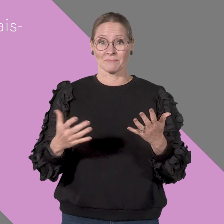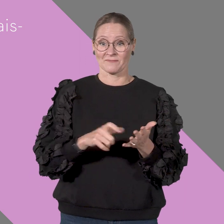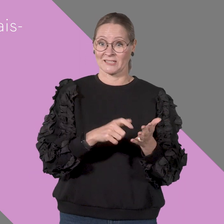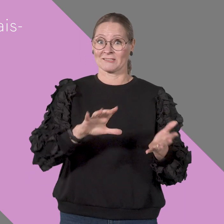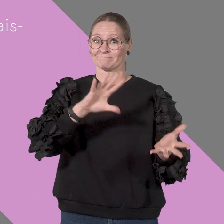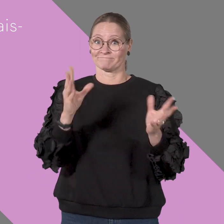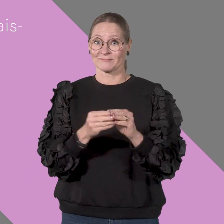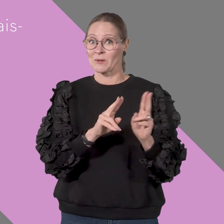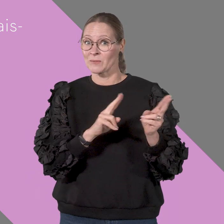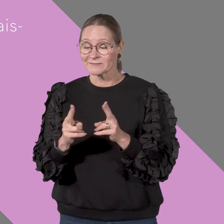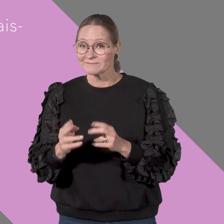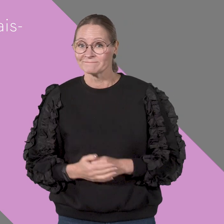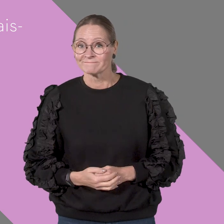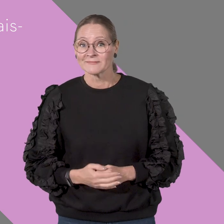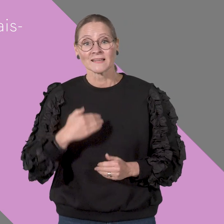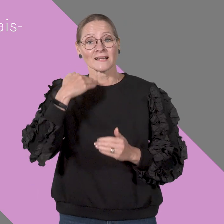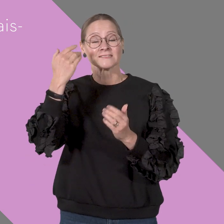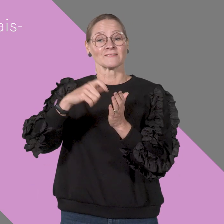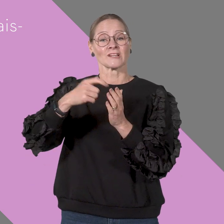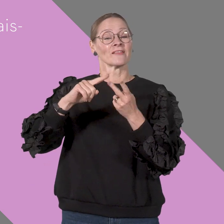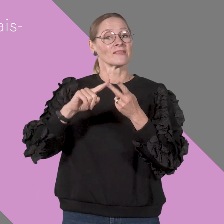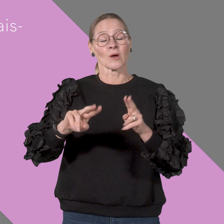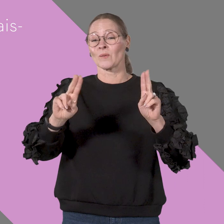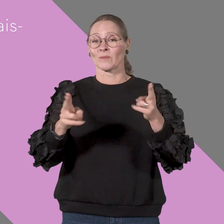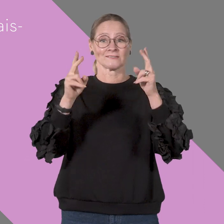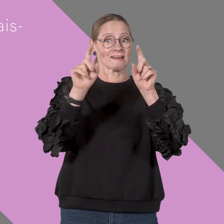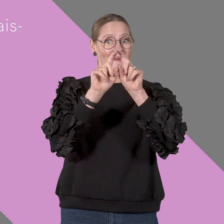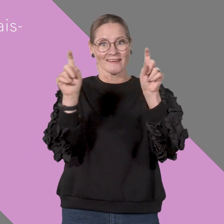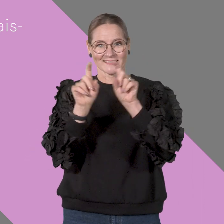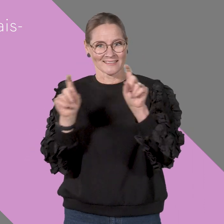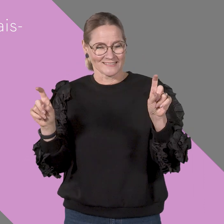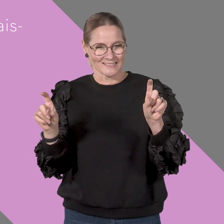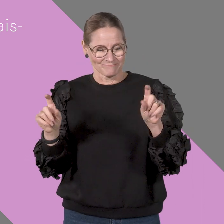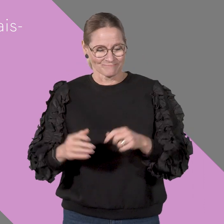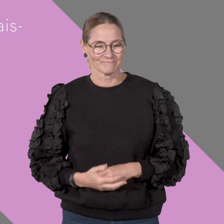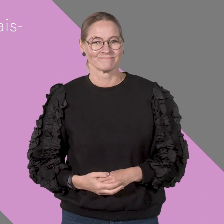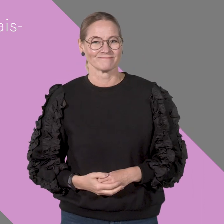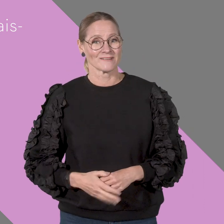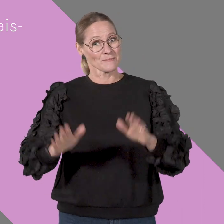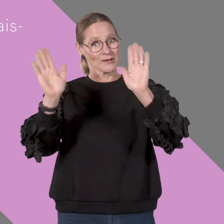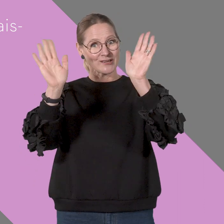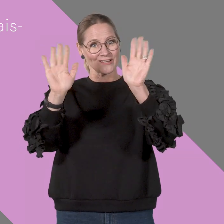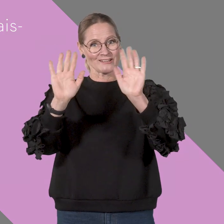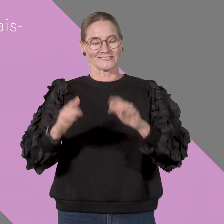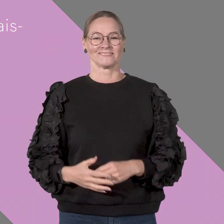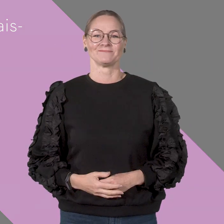Tässä kaikki tämän viikon osalta. Ensi viikolla taas uudet aiheet, moi moi!